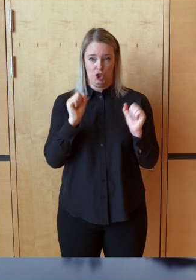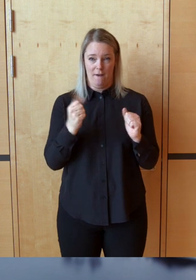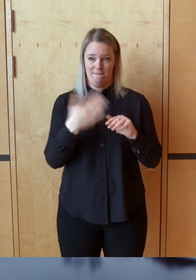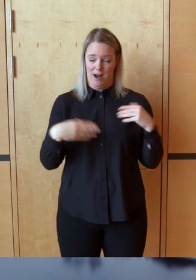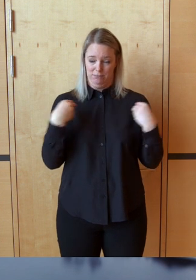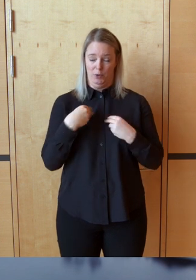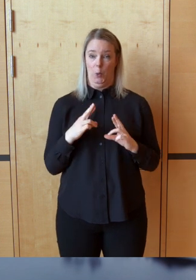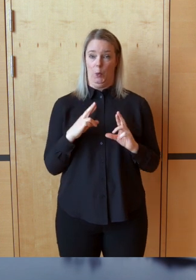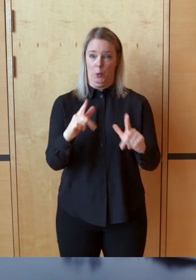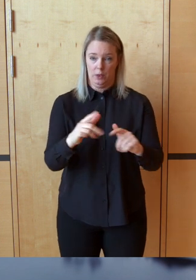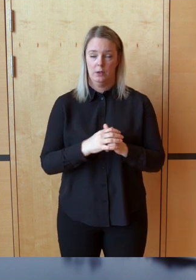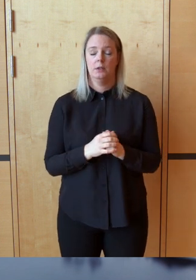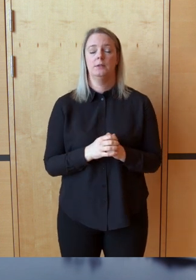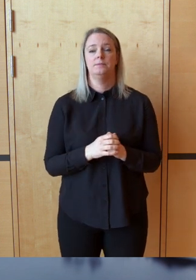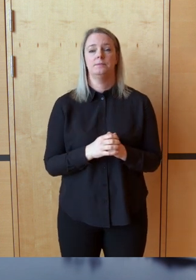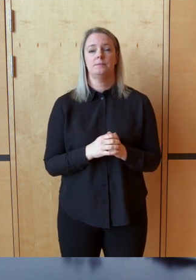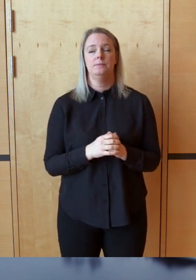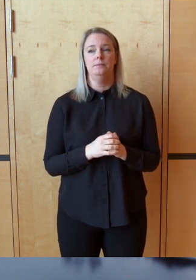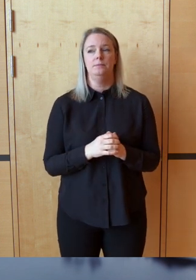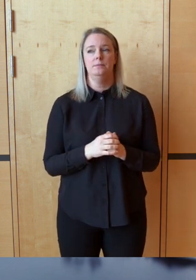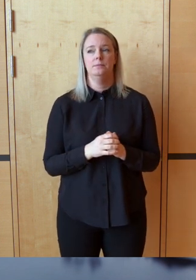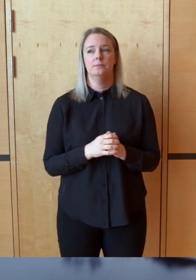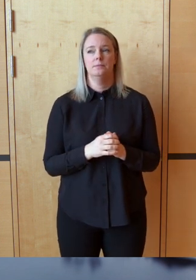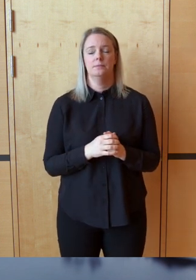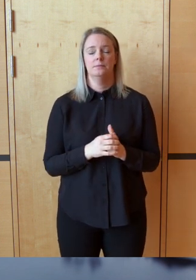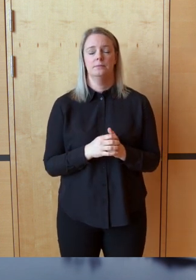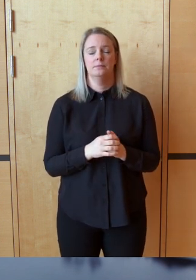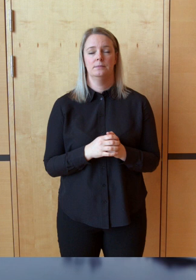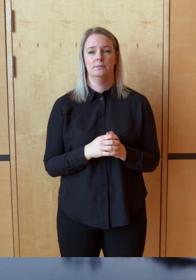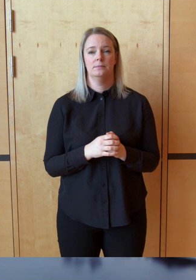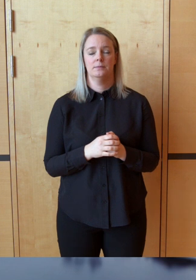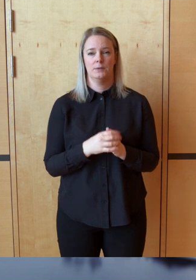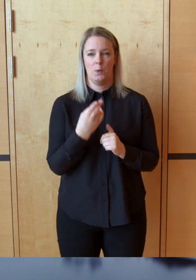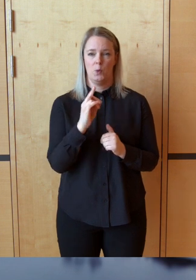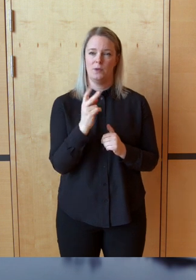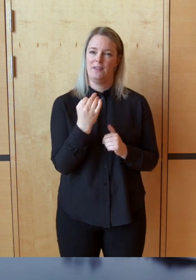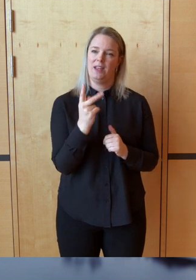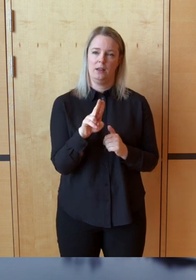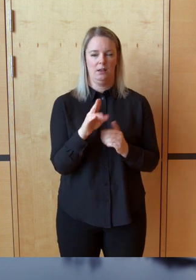Den ordinarie och fem minuter från den andra djur fliken också den känns sådär Bergsbyn